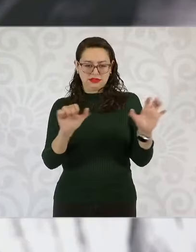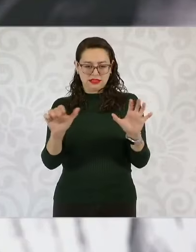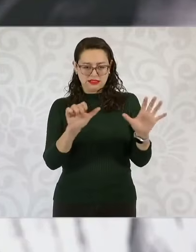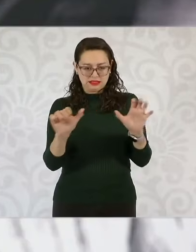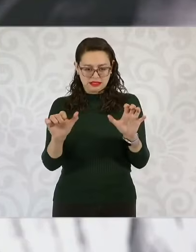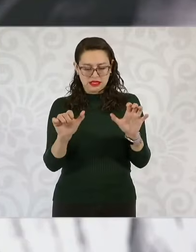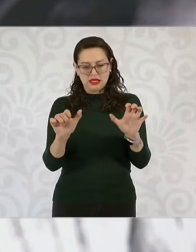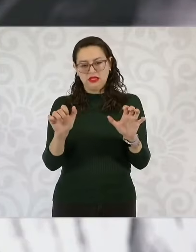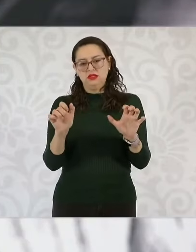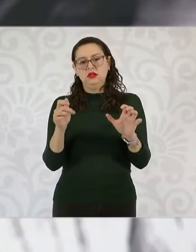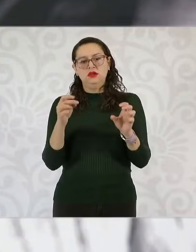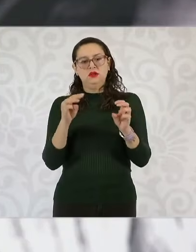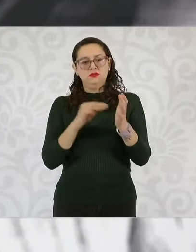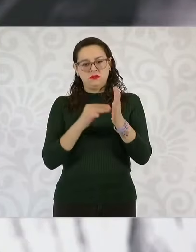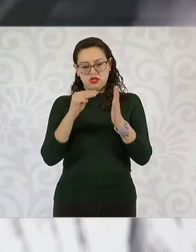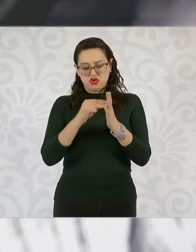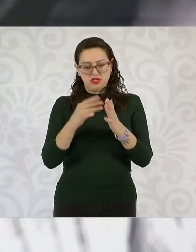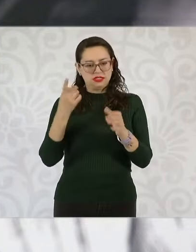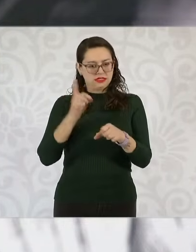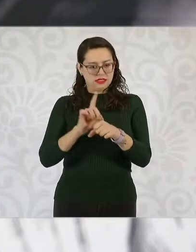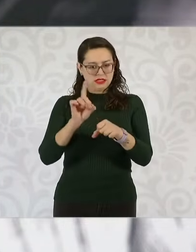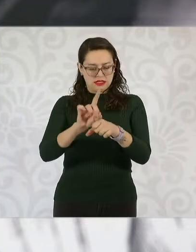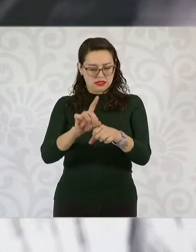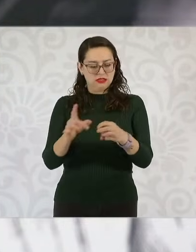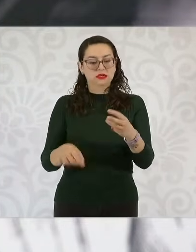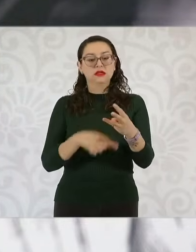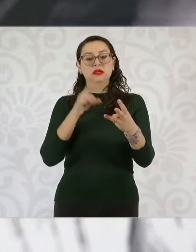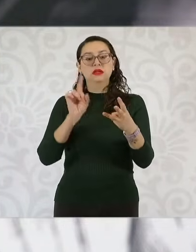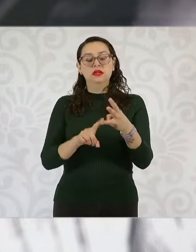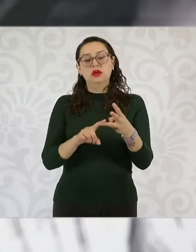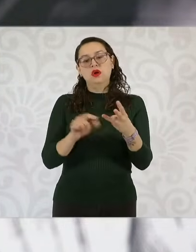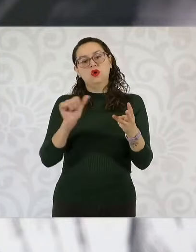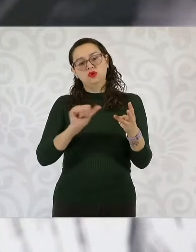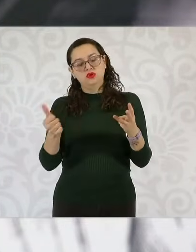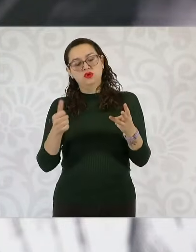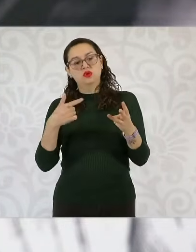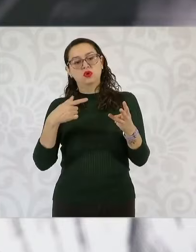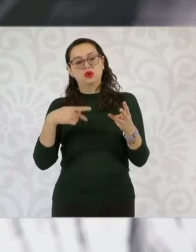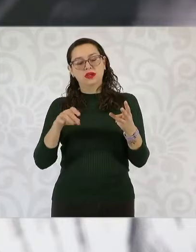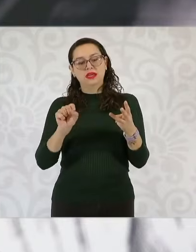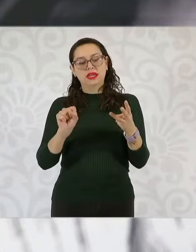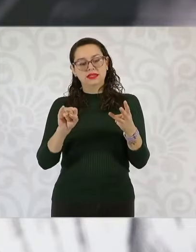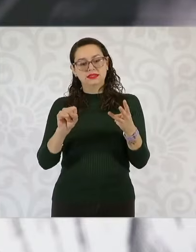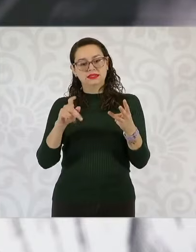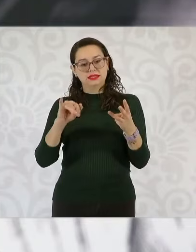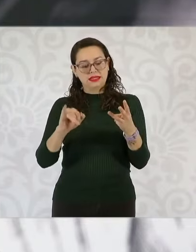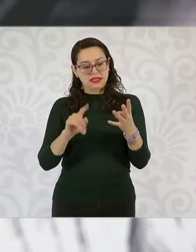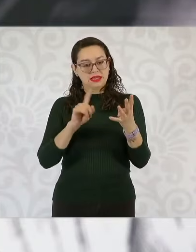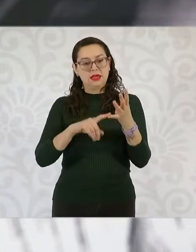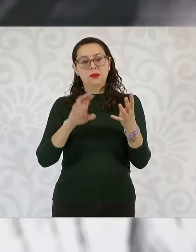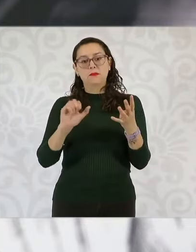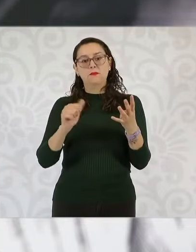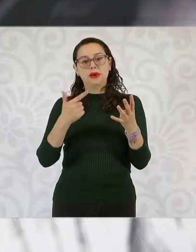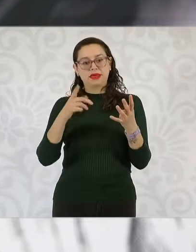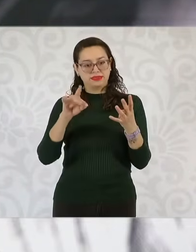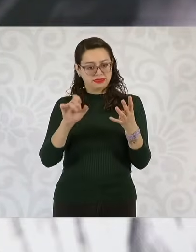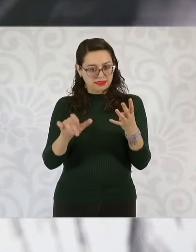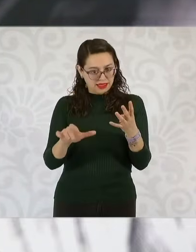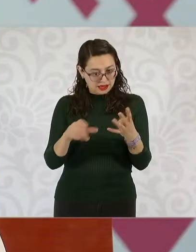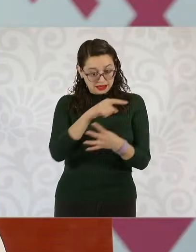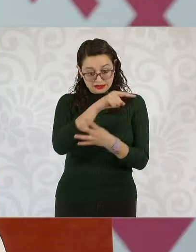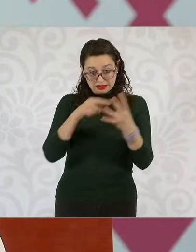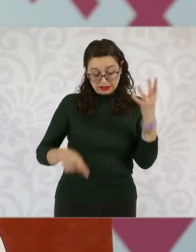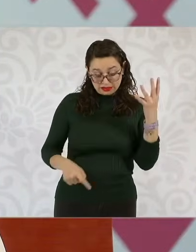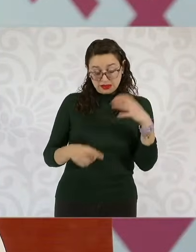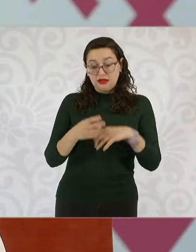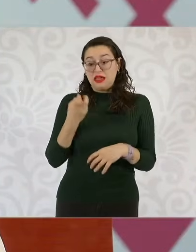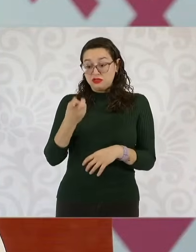diarios lo vamos a llevar a 1000 eh quesqui Y bacte vamos a invertir 238000 millones de pesos